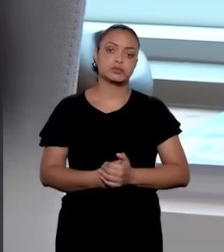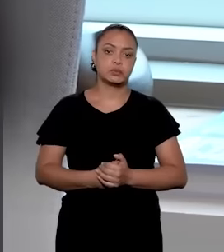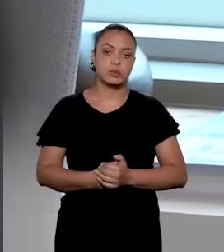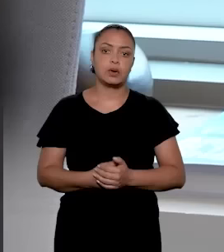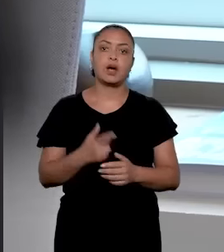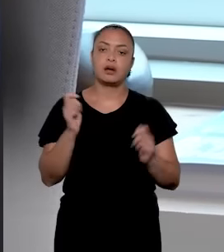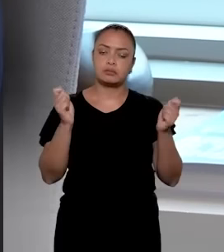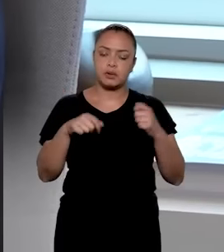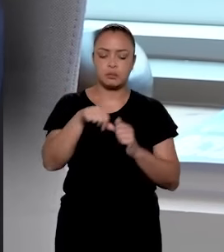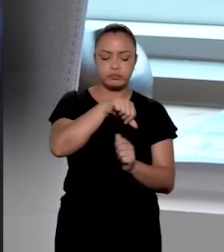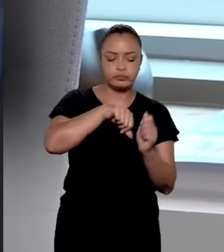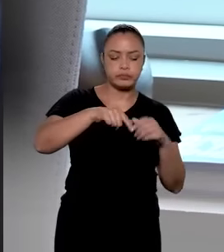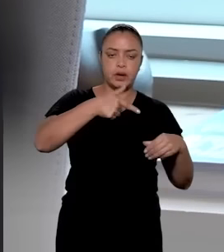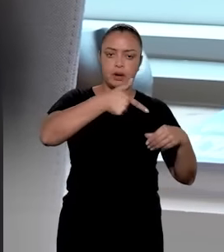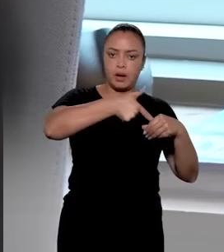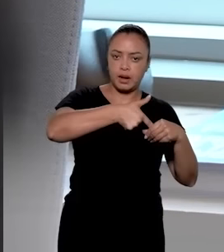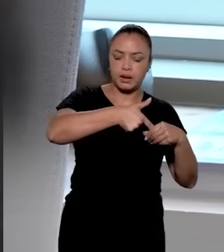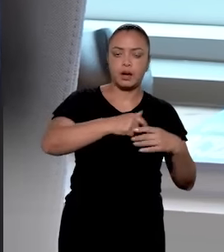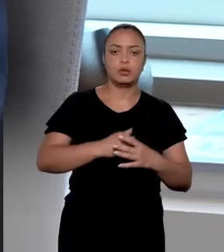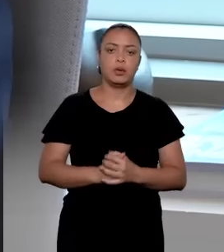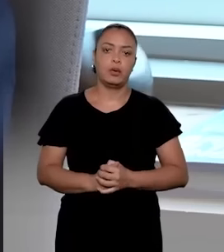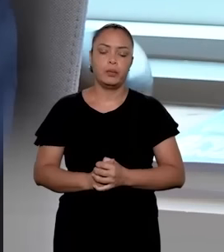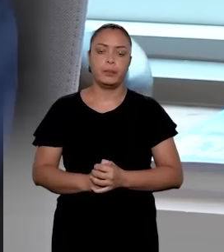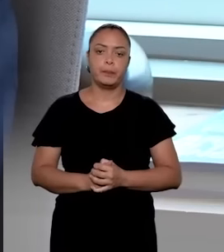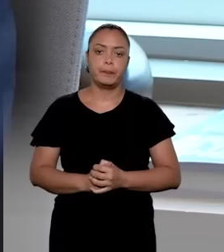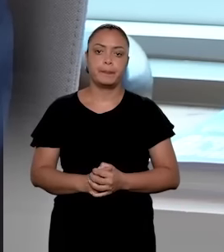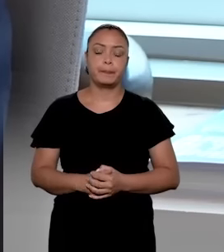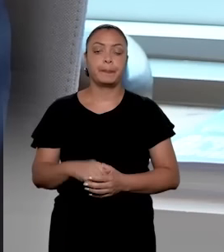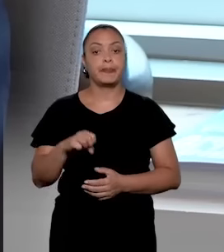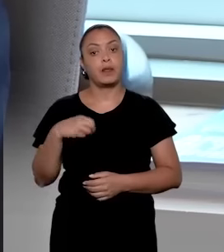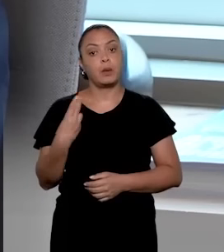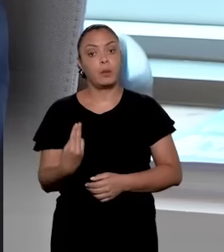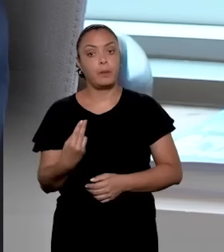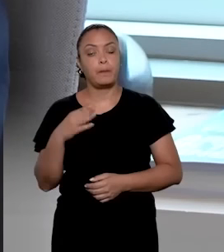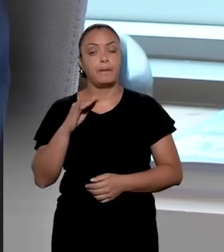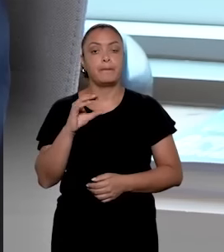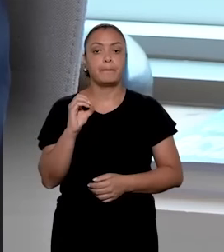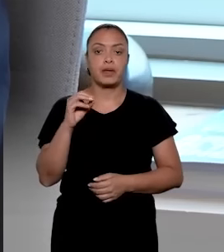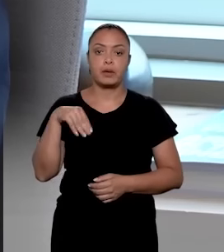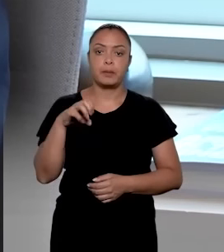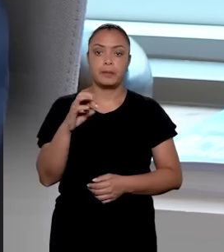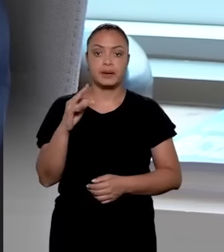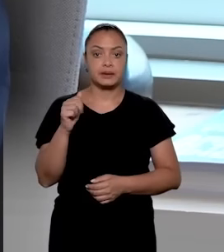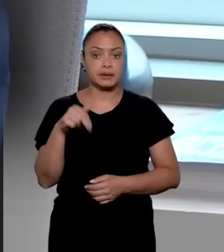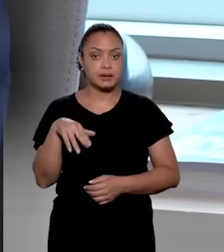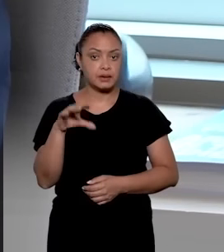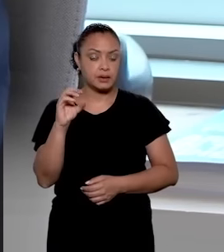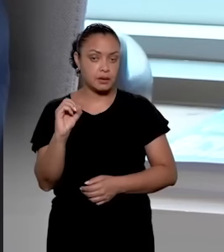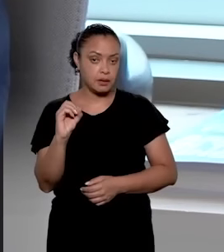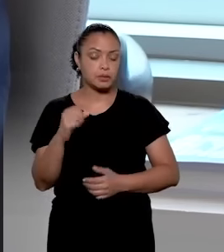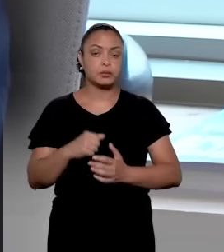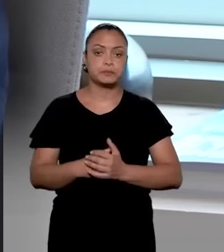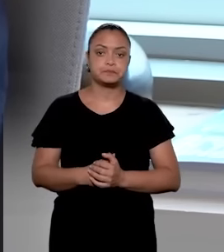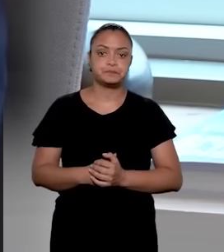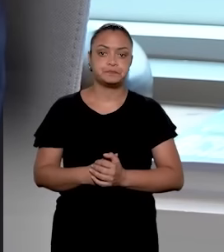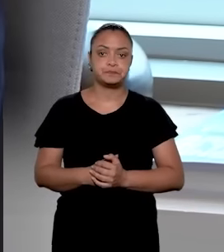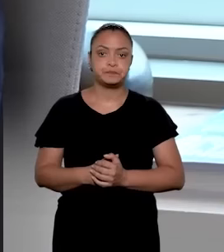É cana-de-açúcar que você faz etanol, que você faz hoje biometano, dejetos animais